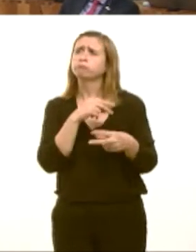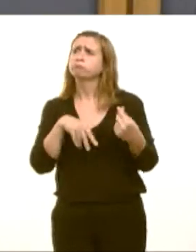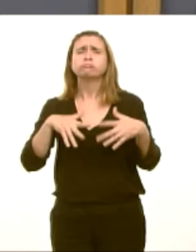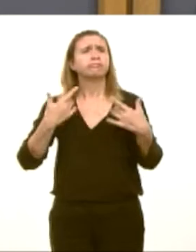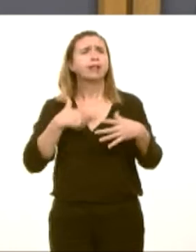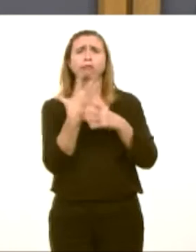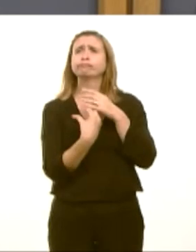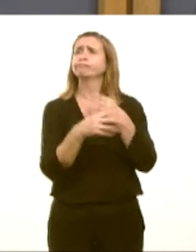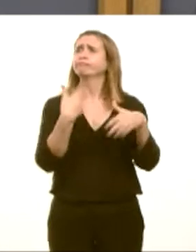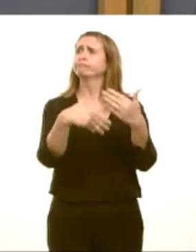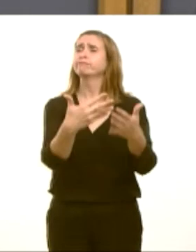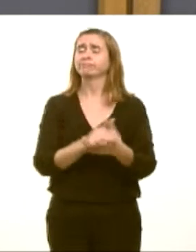hollol arferol iíw defnyddio.